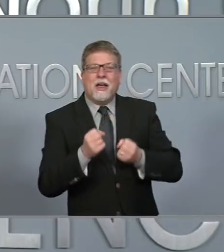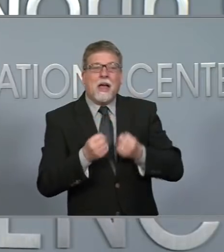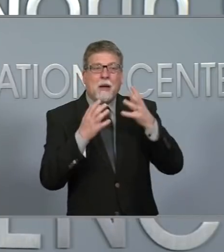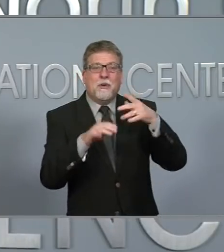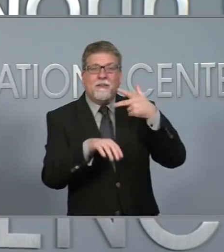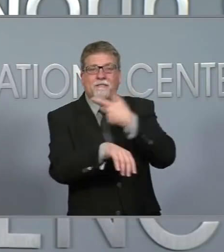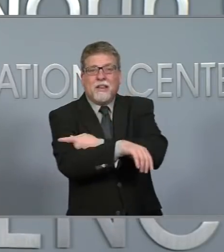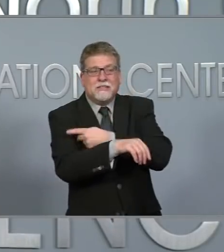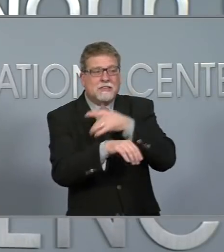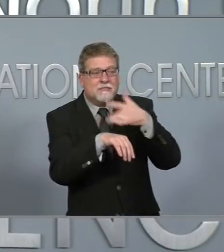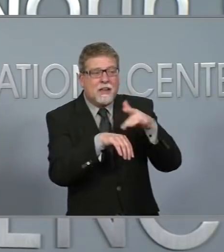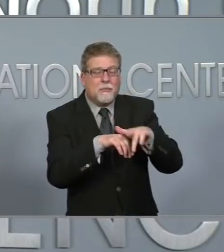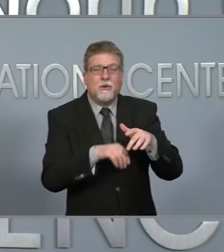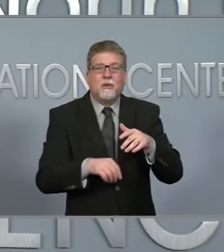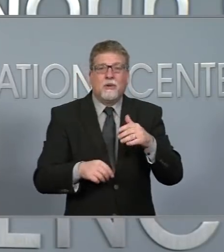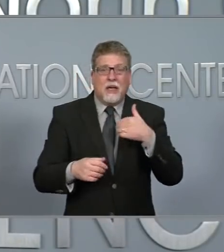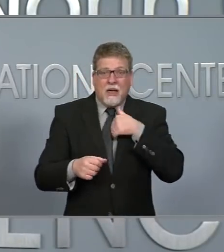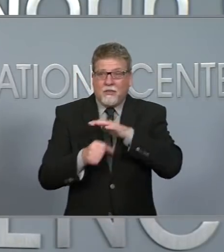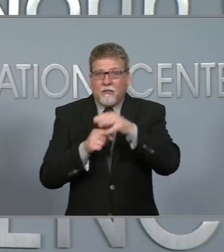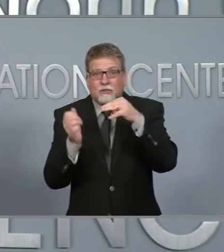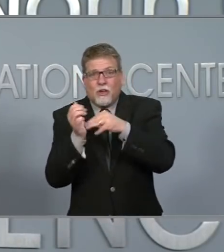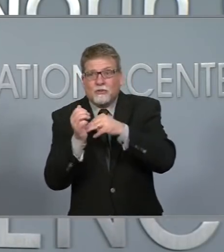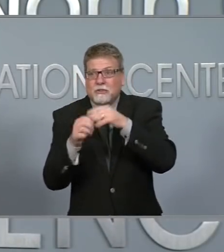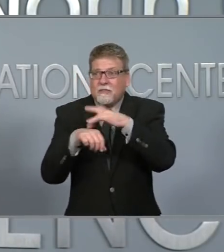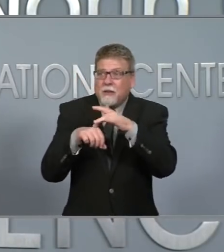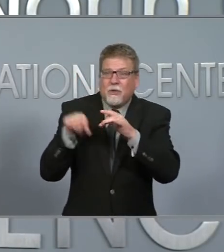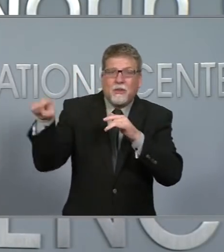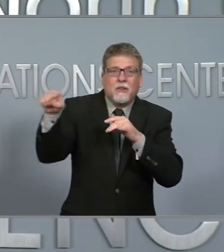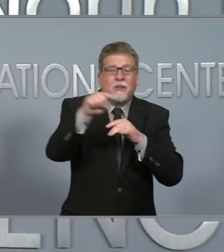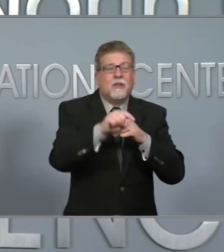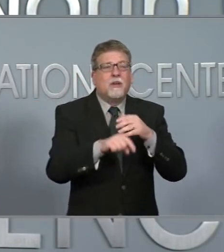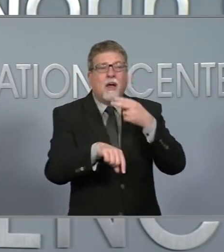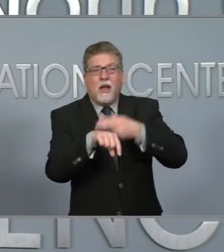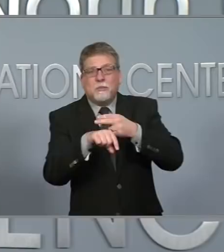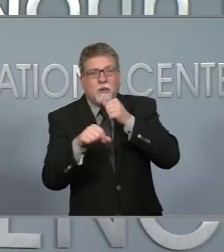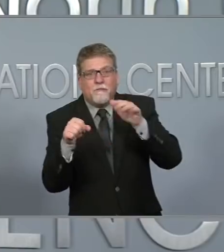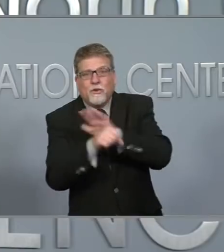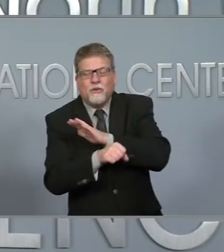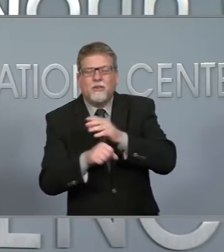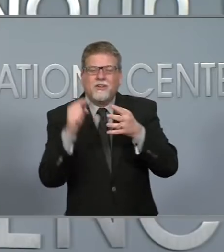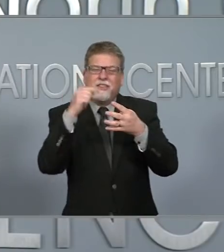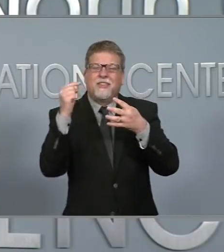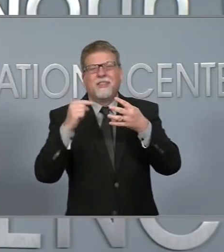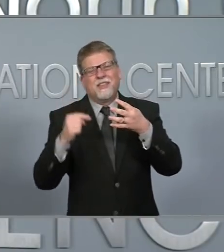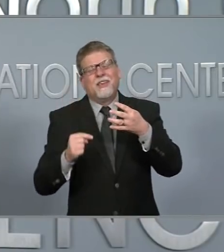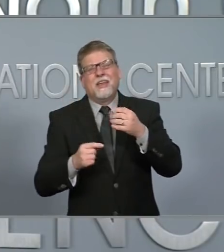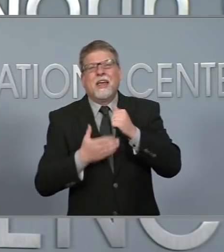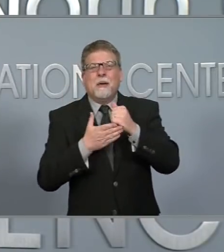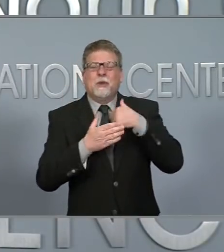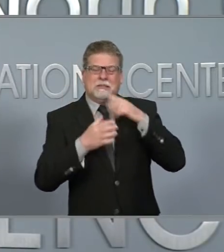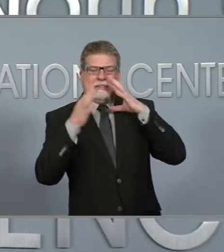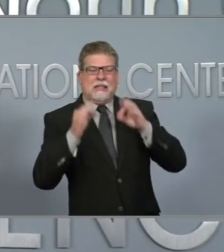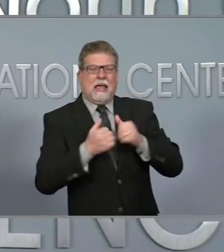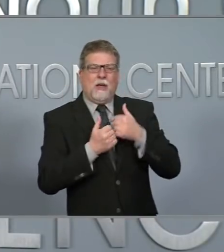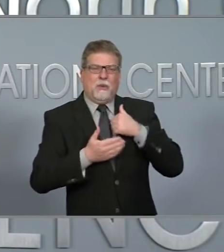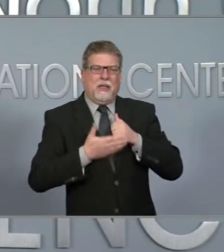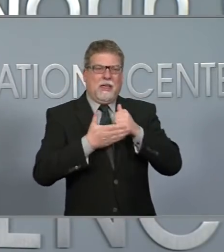nosotros vemos de una sola métrica que va a ser más valiosa que otras,